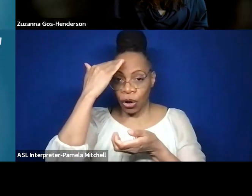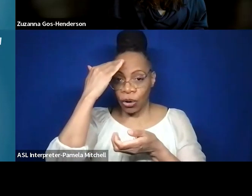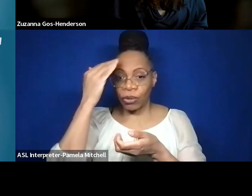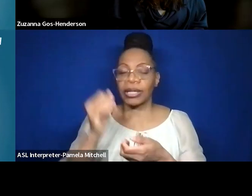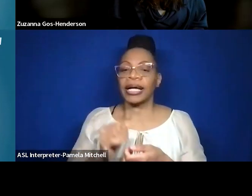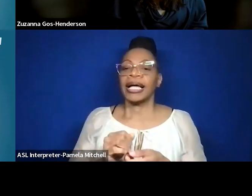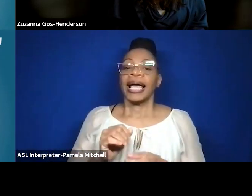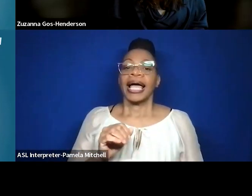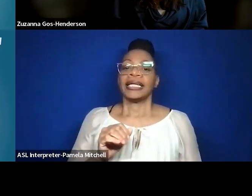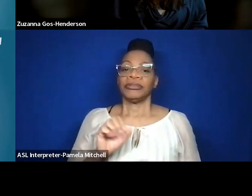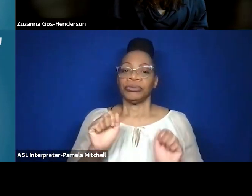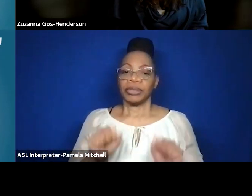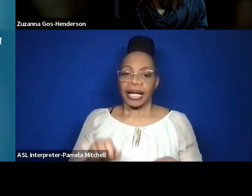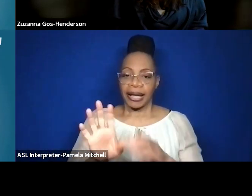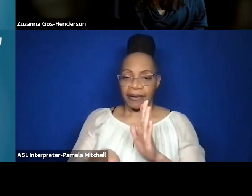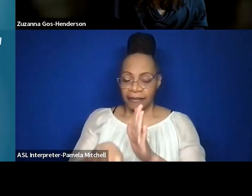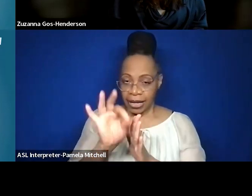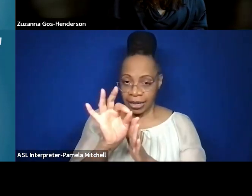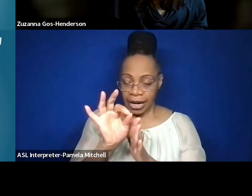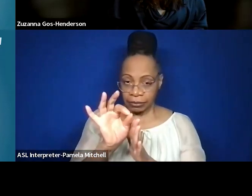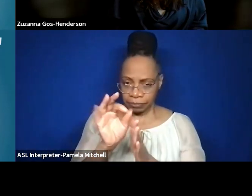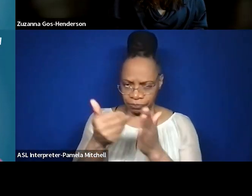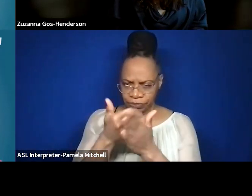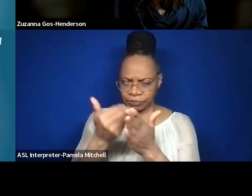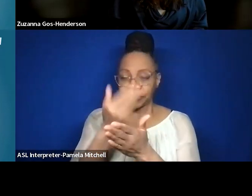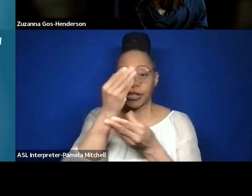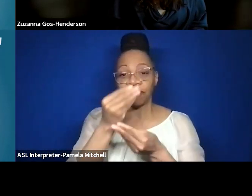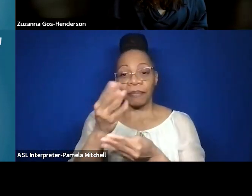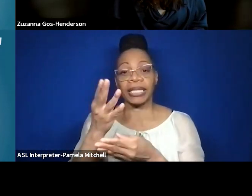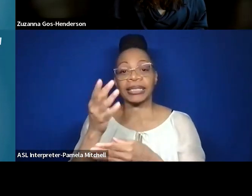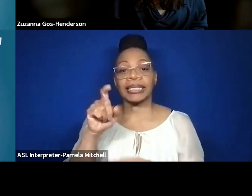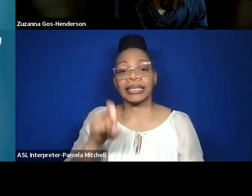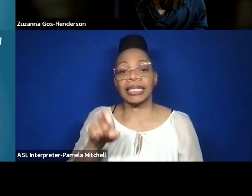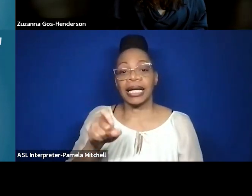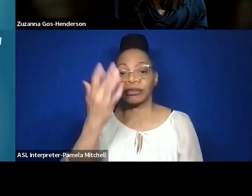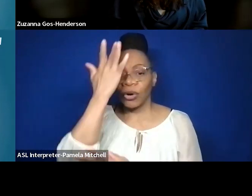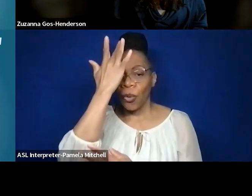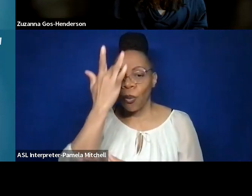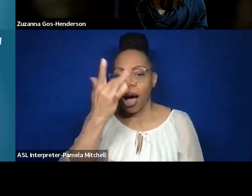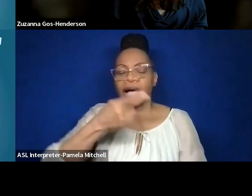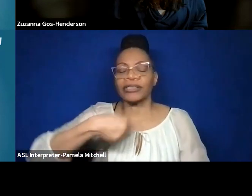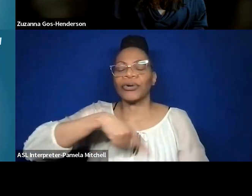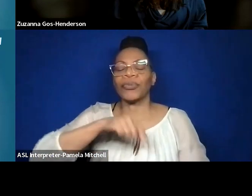la nueva información que podría ser necesaria para que podamos continuar enviando solicitudes,